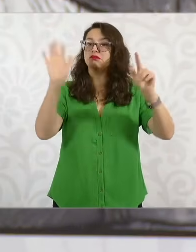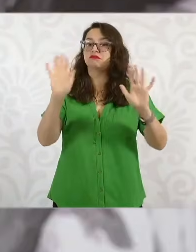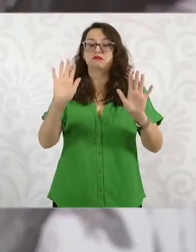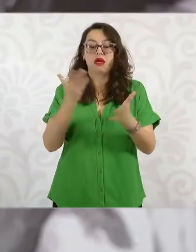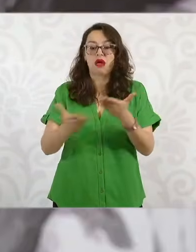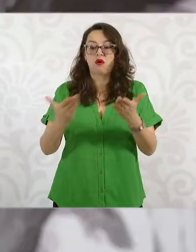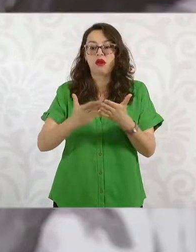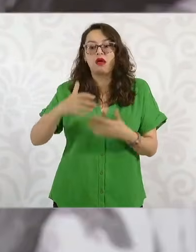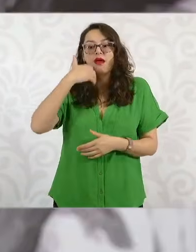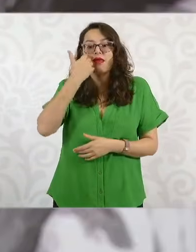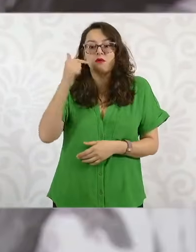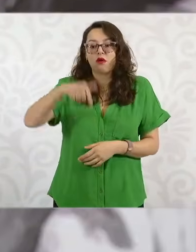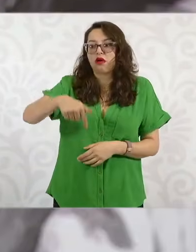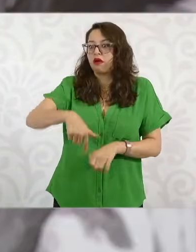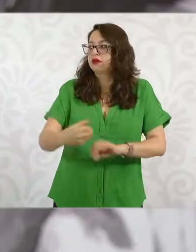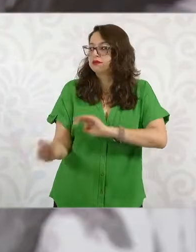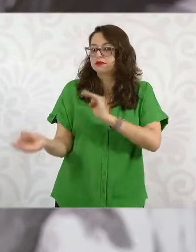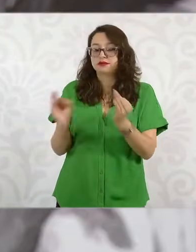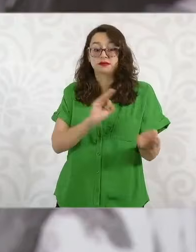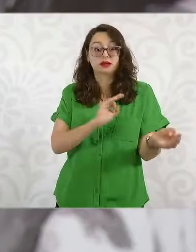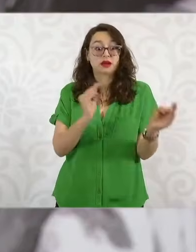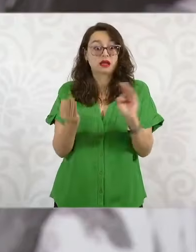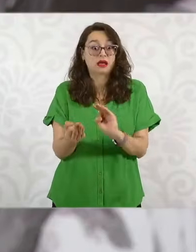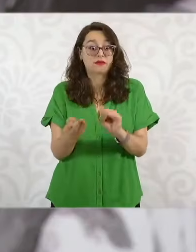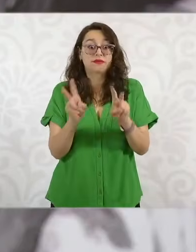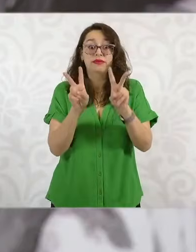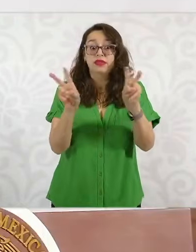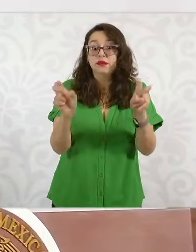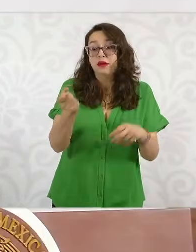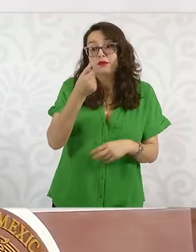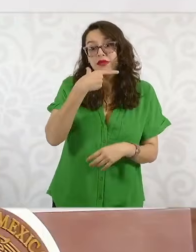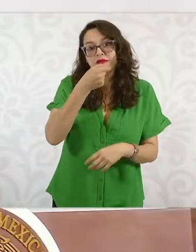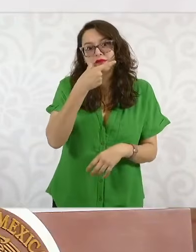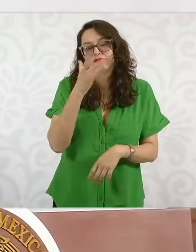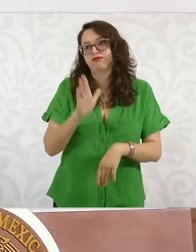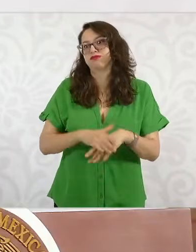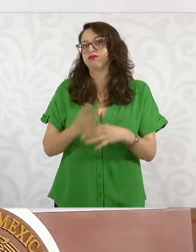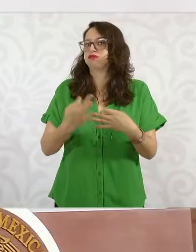¿Y qué más sería importante que un producto que te cura un medicamento? De eso se trata la inversión